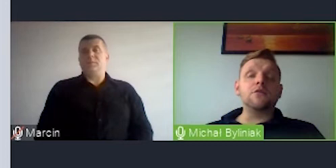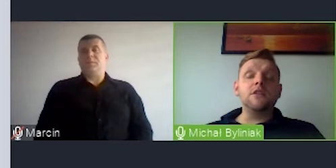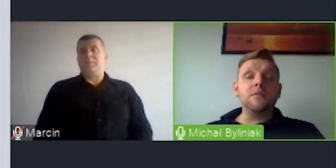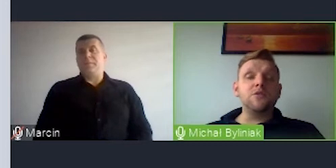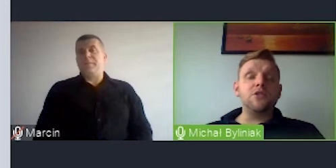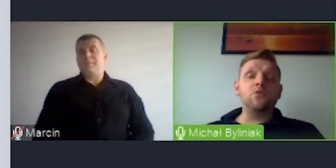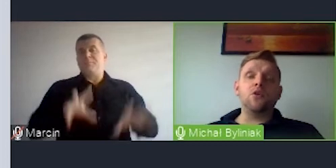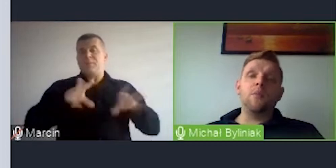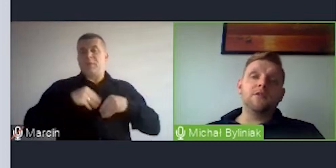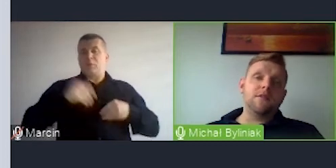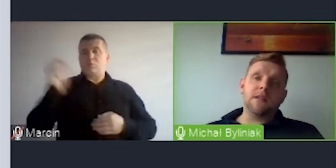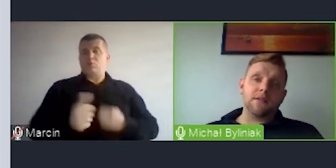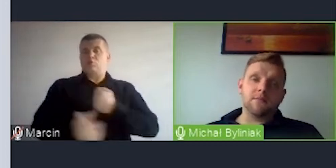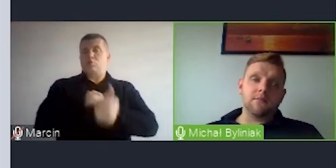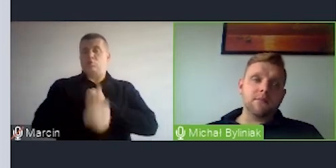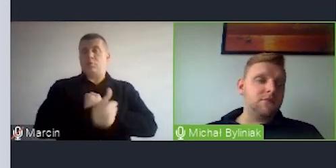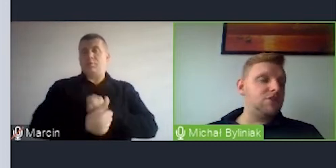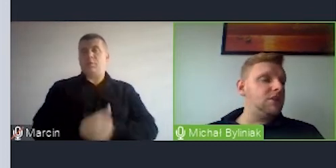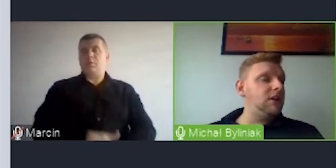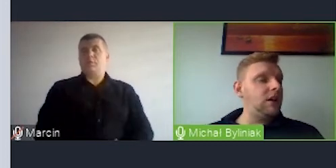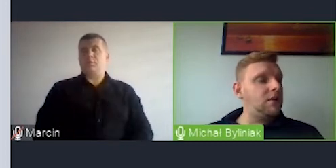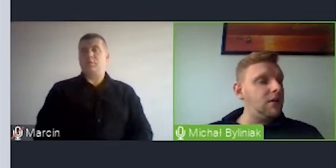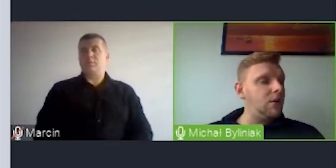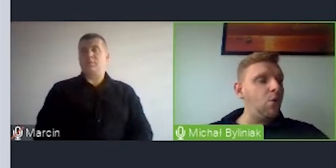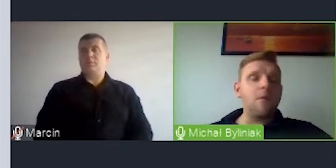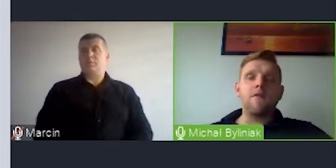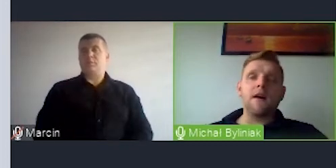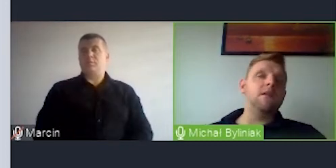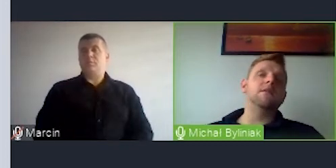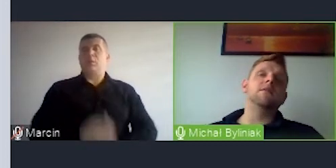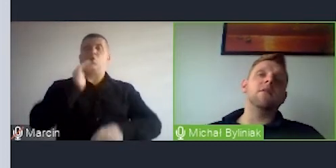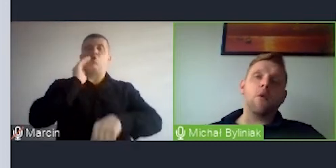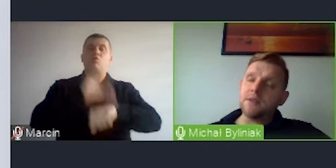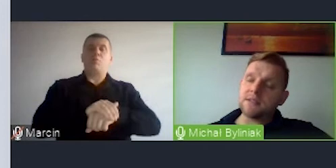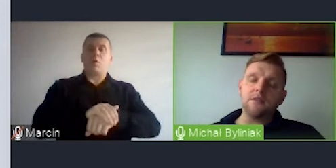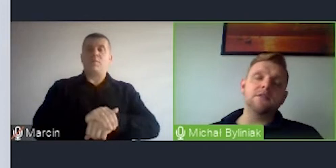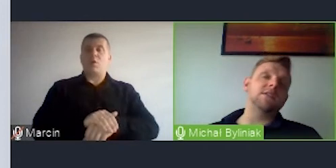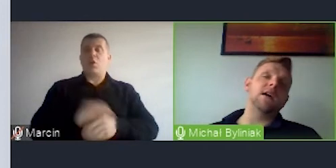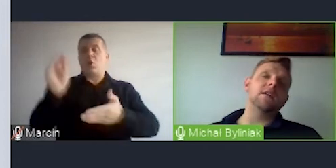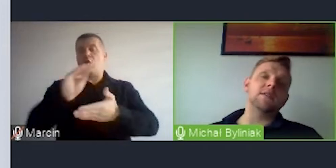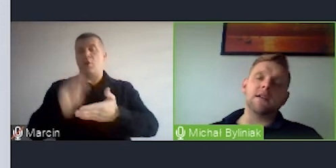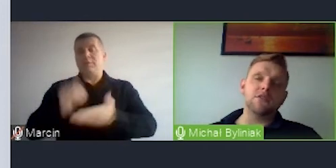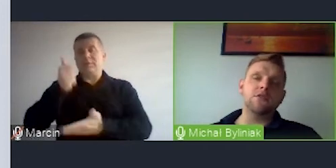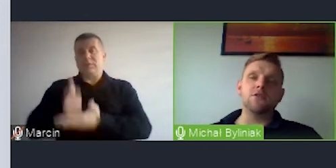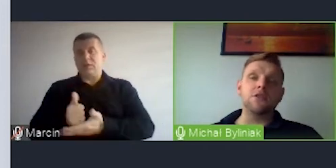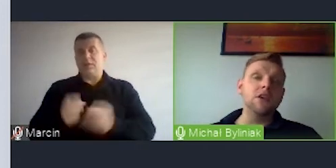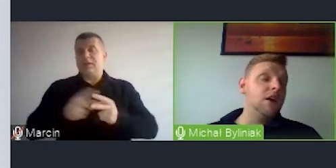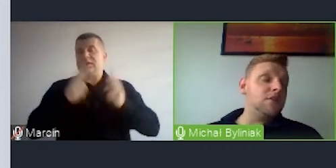Zatrudnienie musi być udokumentowane, czyli umowa, opis stanowiska, zakres czynności.